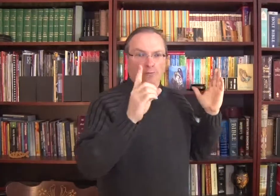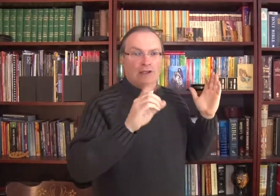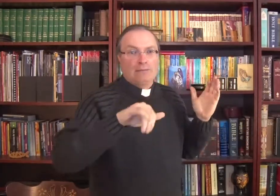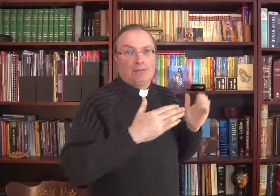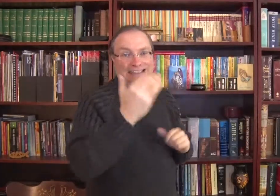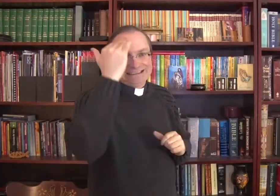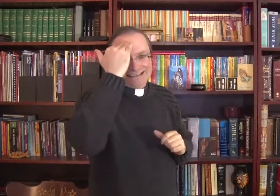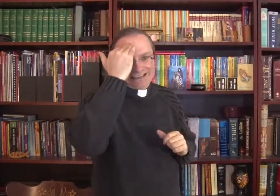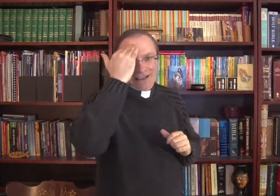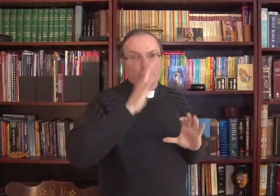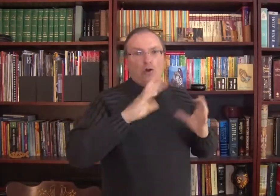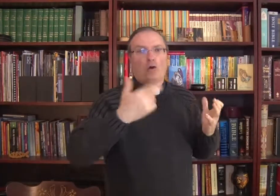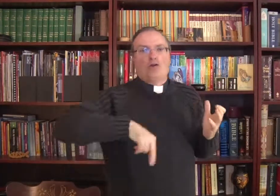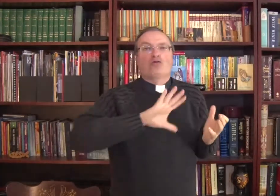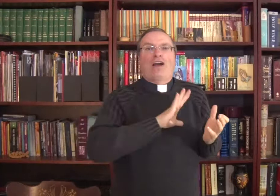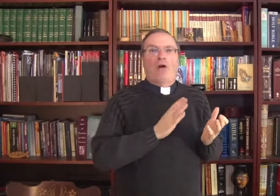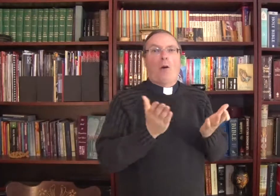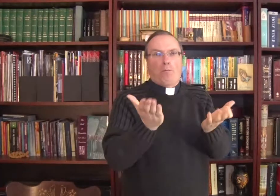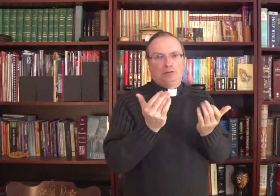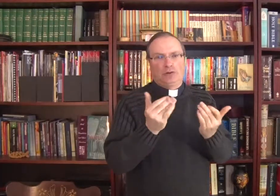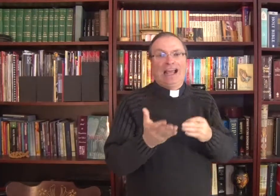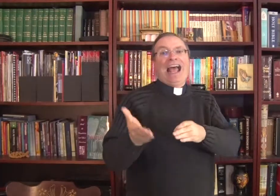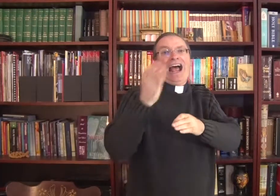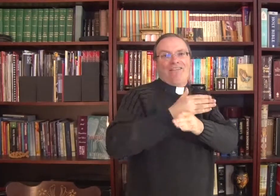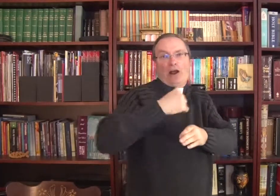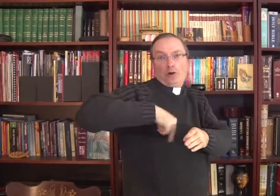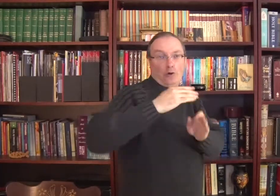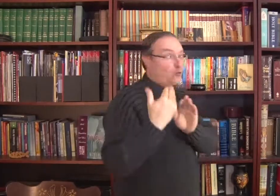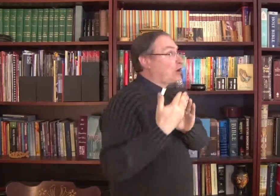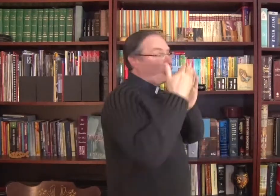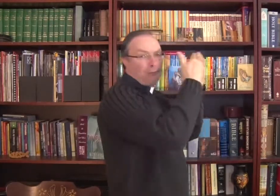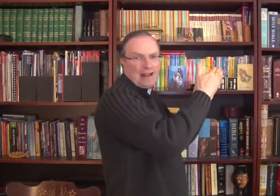car il sait de quoi nous avons besoin avant qu’on lui demande.